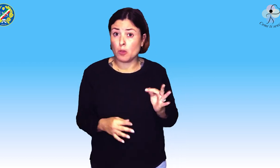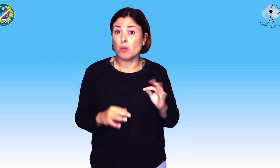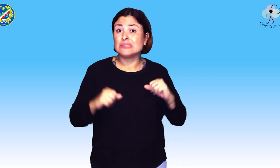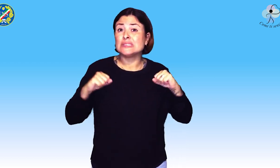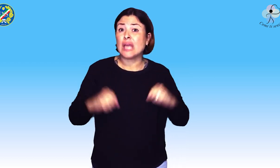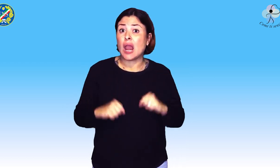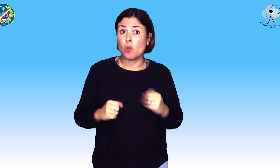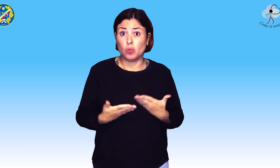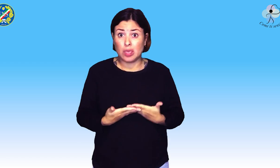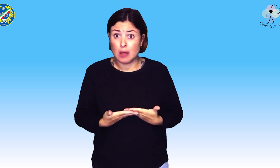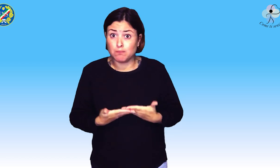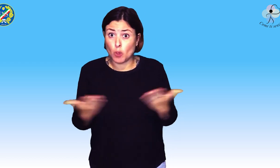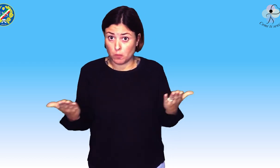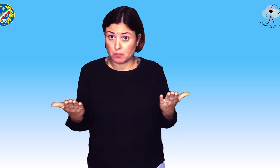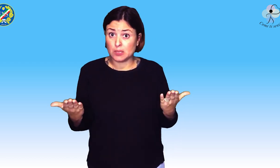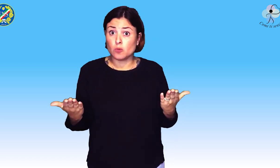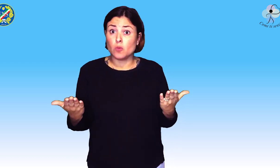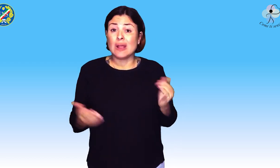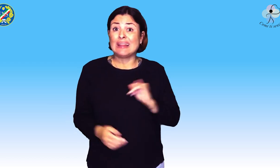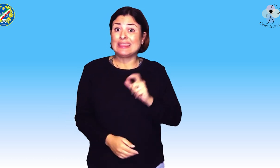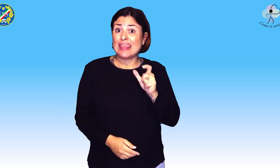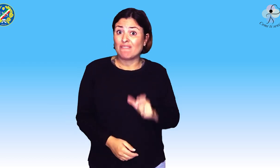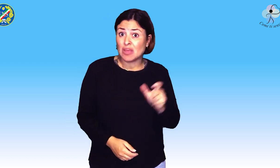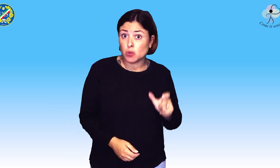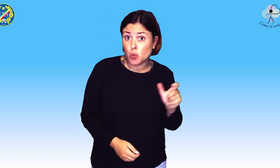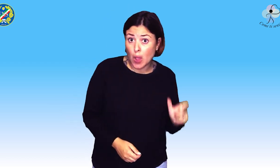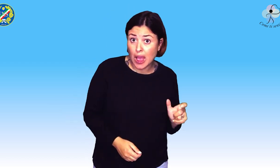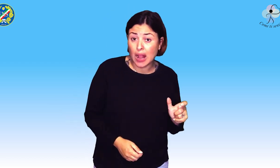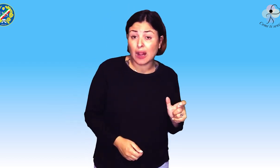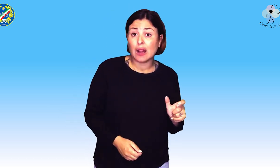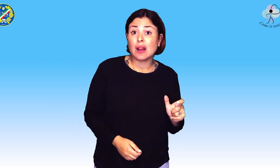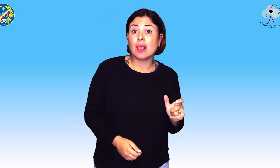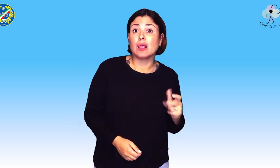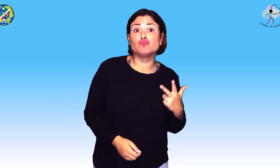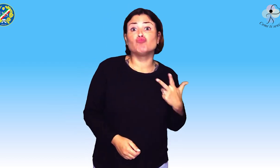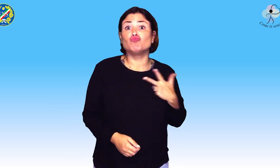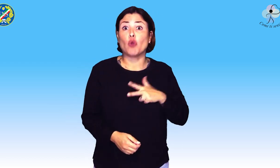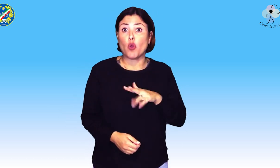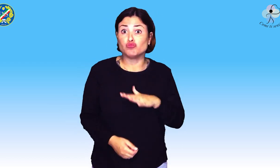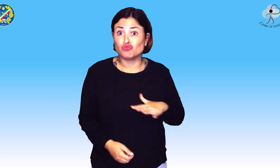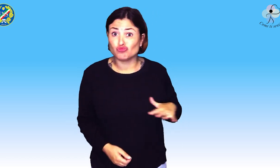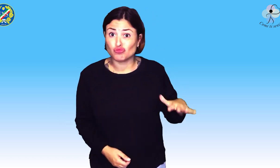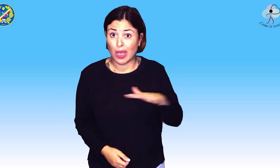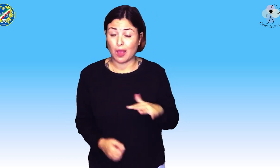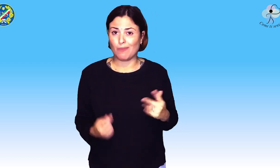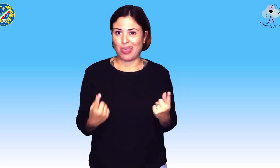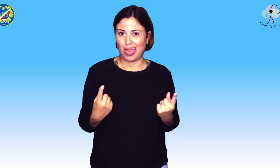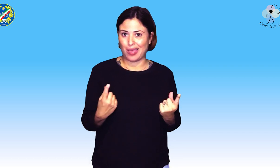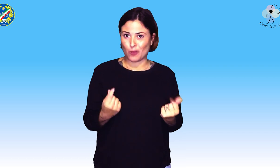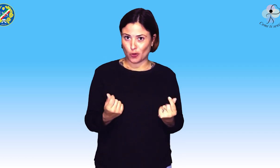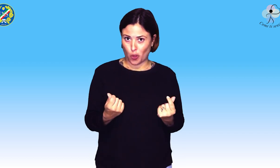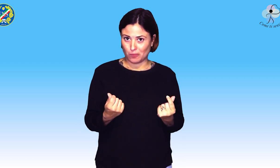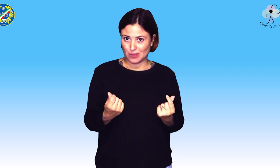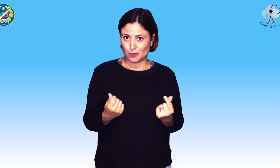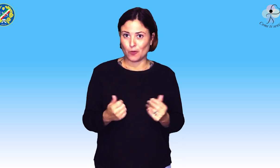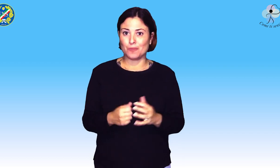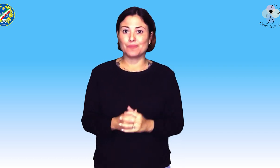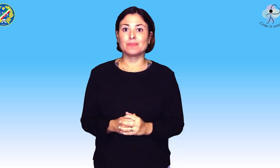di salute pubblica in termini individuali, sociali ed economici.